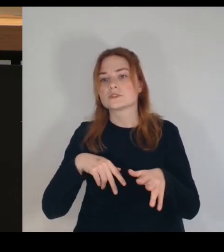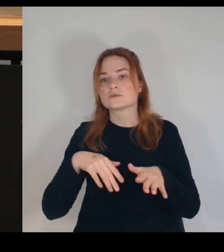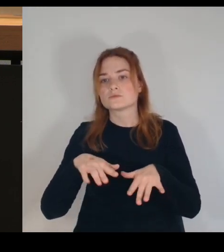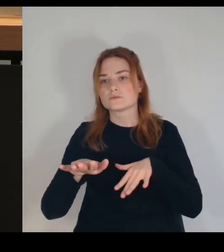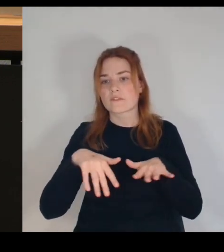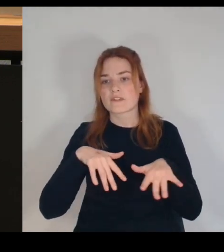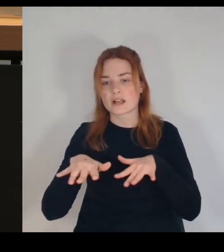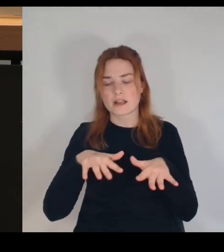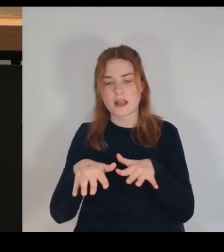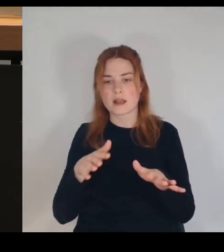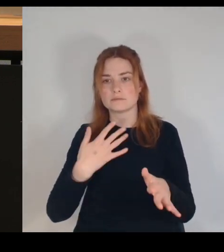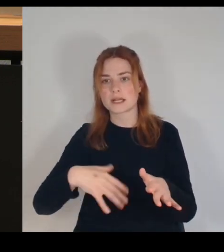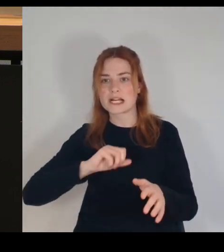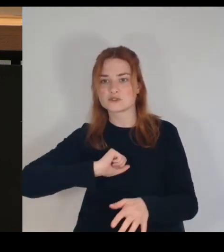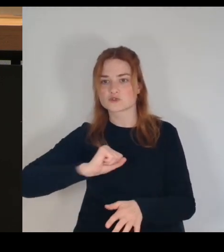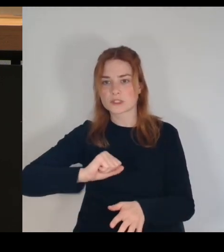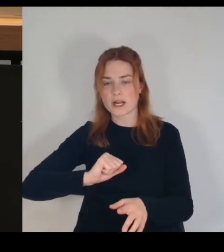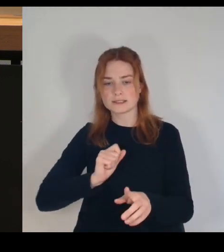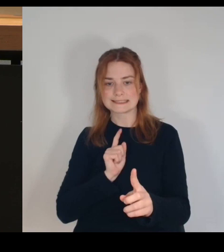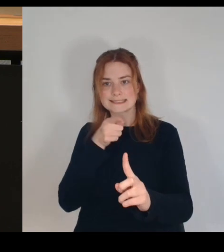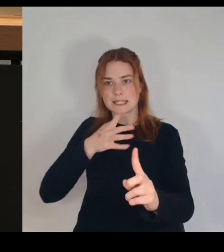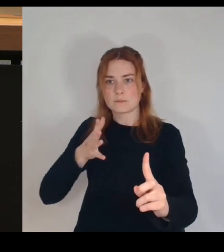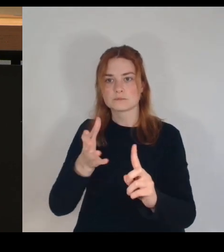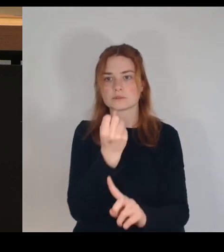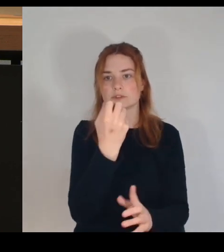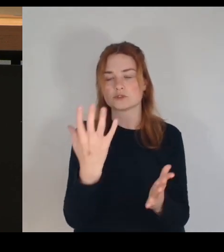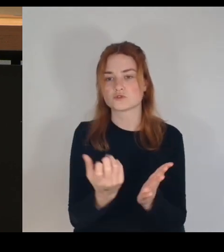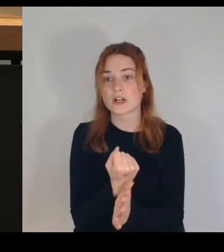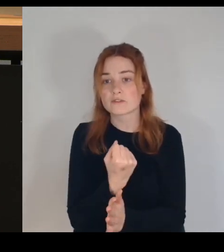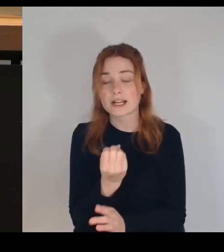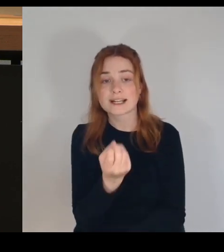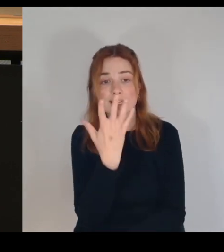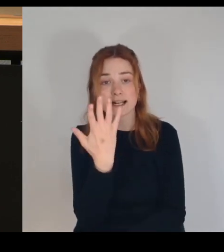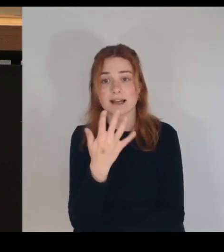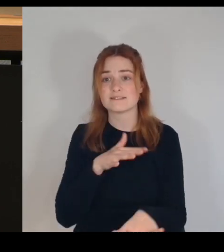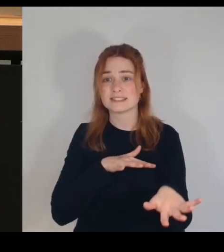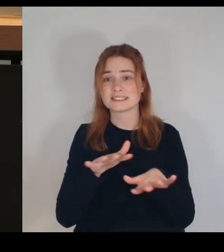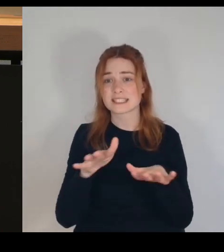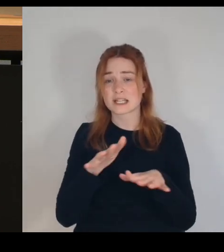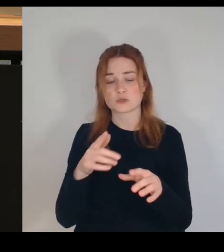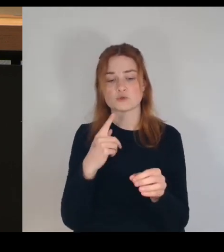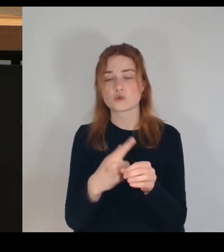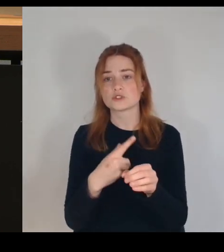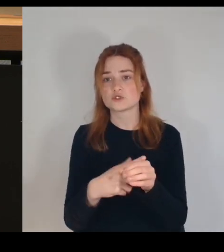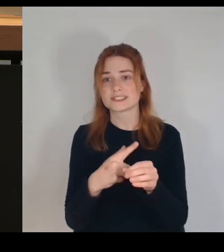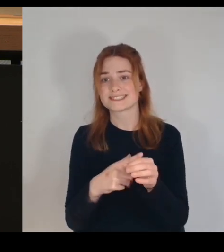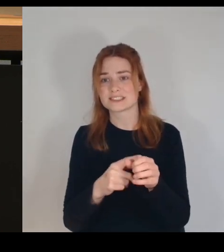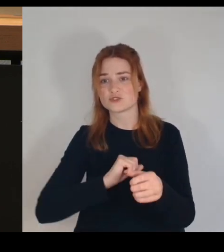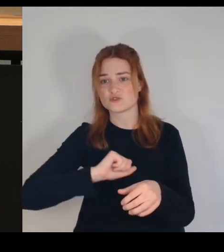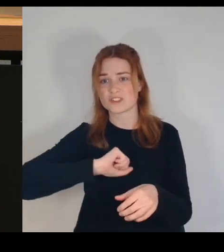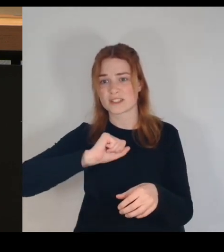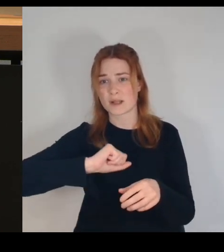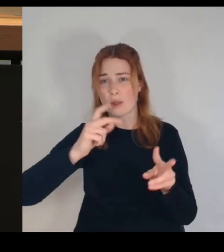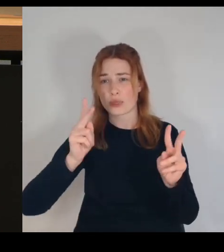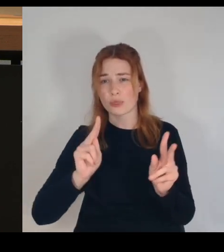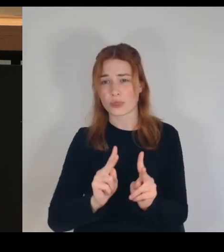dass dieses Sinken der Durchschnittsgeschwindigkeit dazu führt, dass wir noch mehr Personal brauchen. Ist noch mehr Stress für das Fahrpersonal gibt, ist die